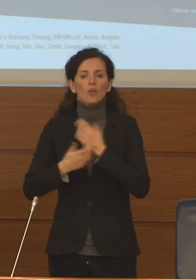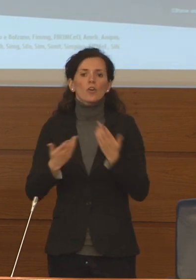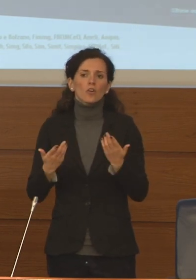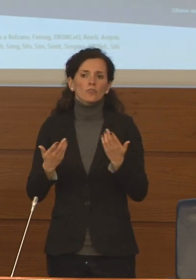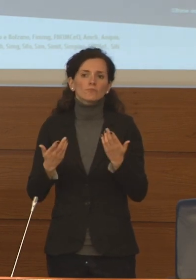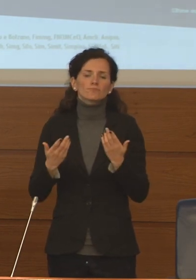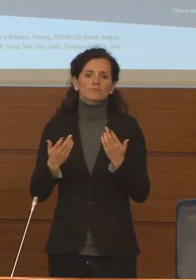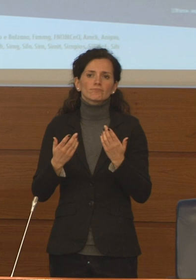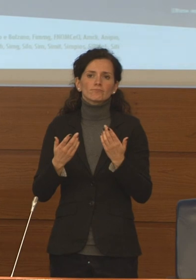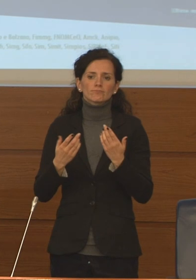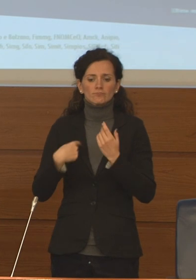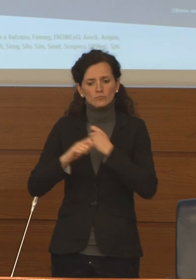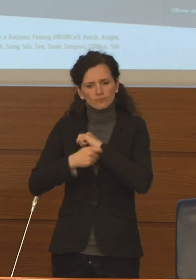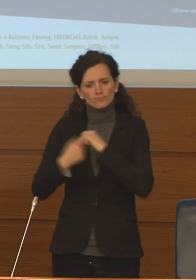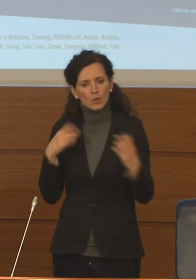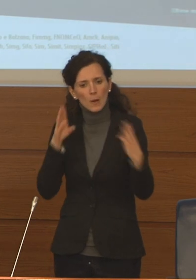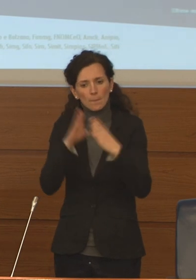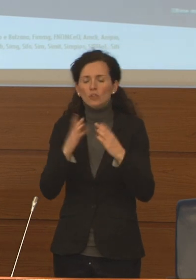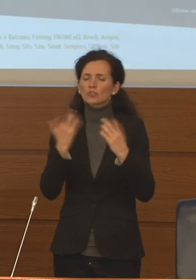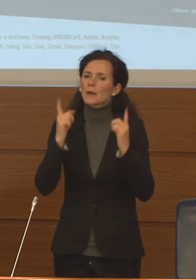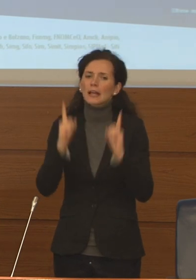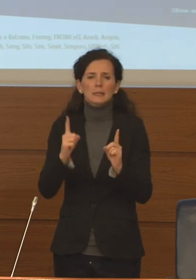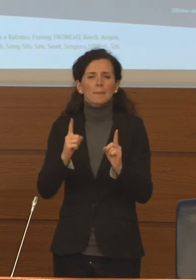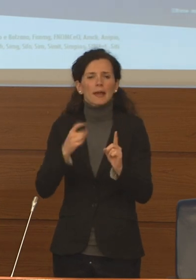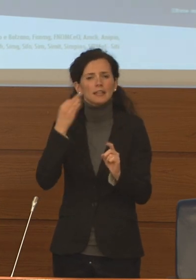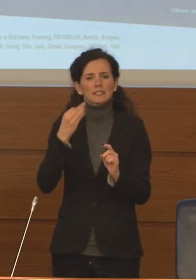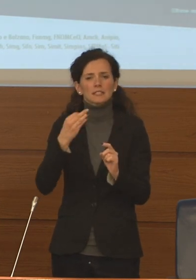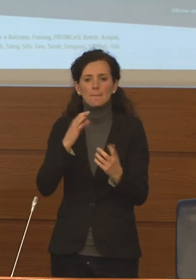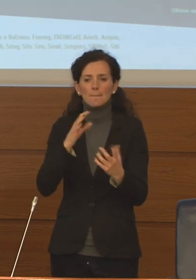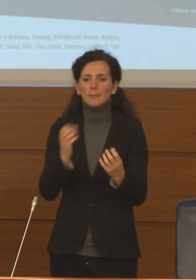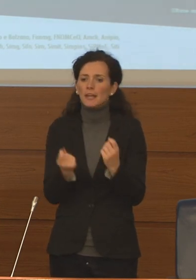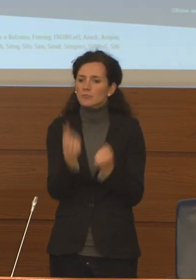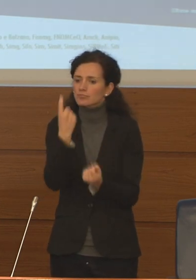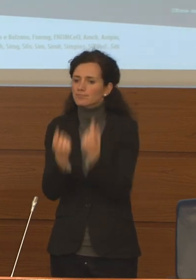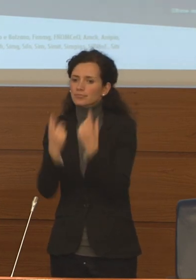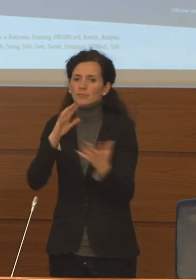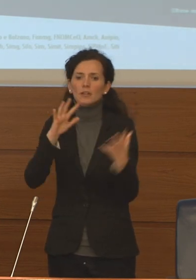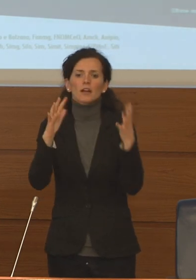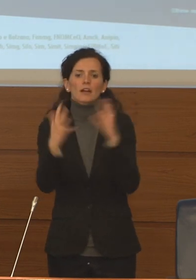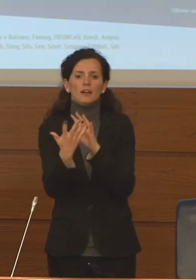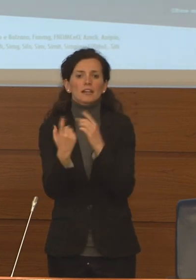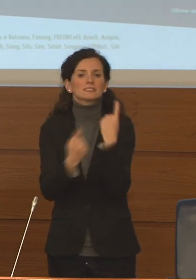quindi tutto dipende dall'evoluzione dei dei dati che noi andremo a constatare,